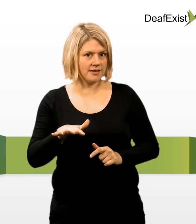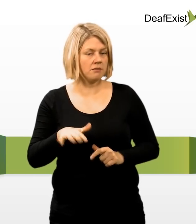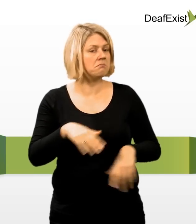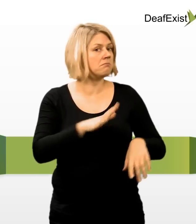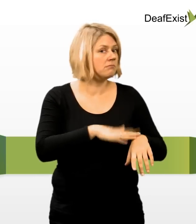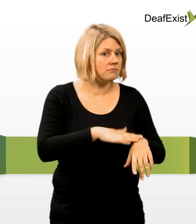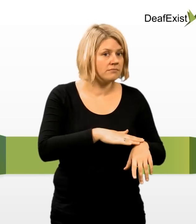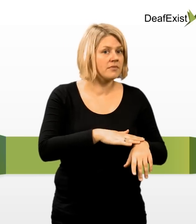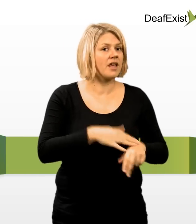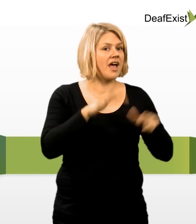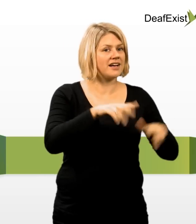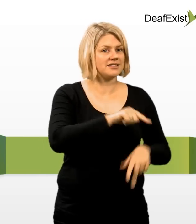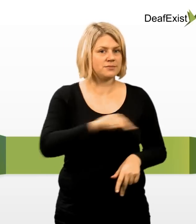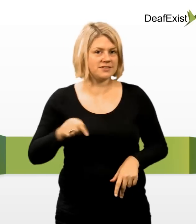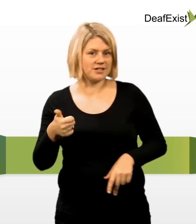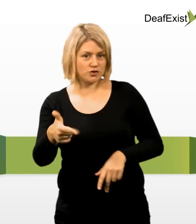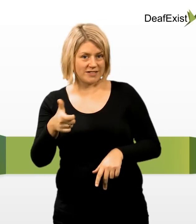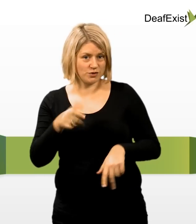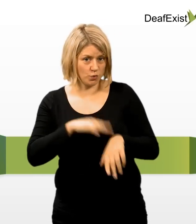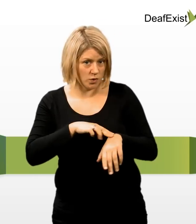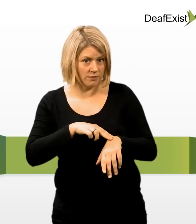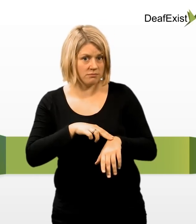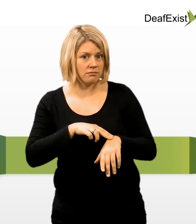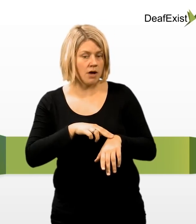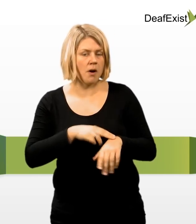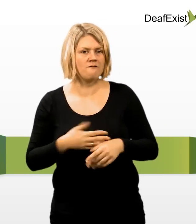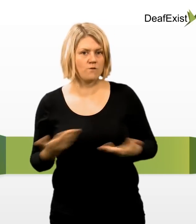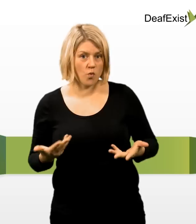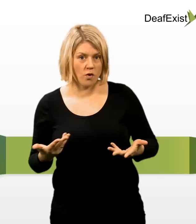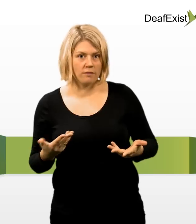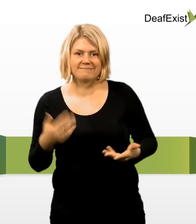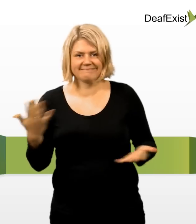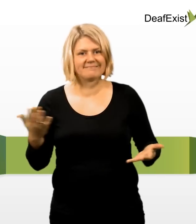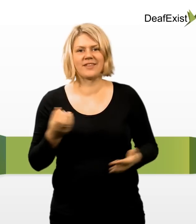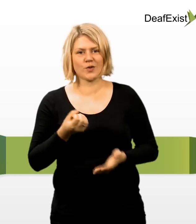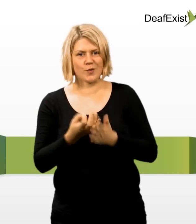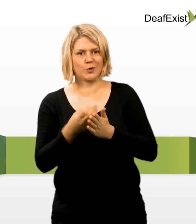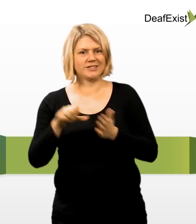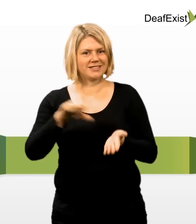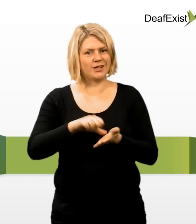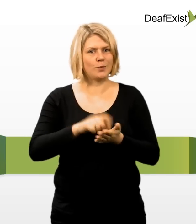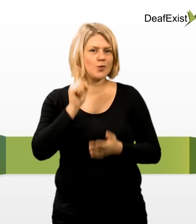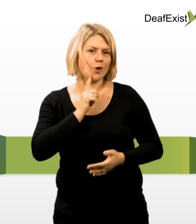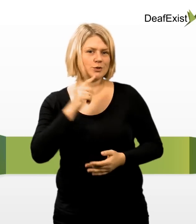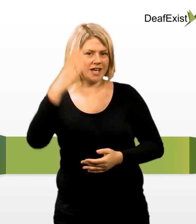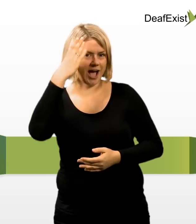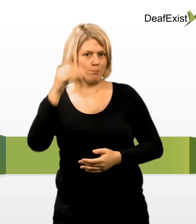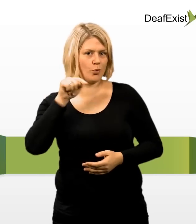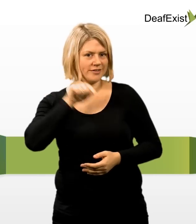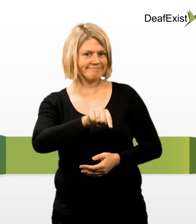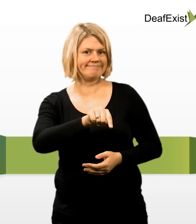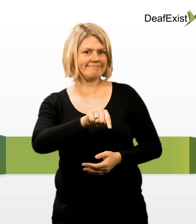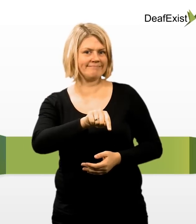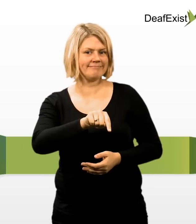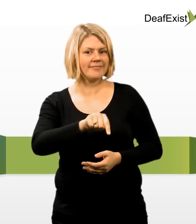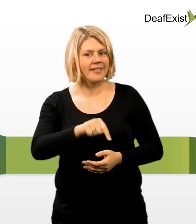in der Zeit von 18:00 bis 21:00 Uhr im Kulturzentrum der Gehörlosen in Hamburg statt.